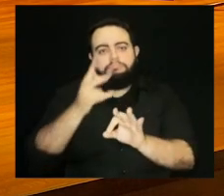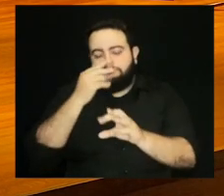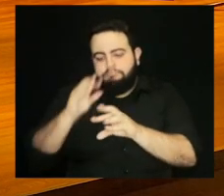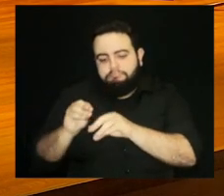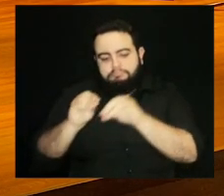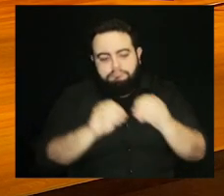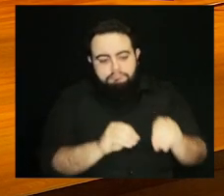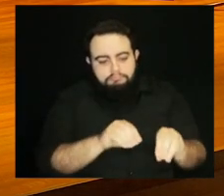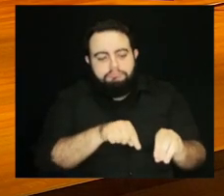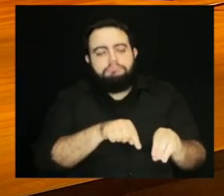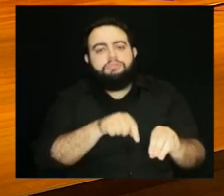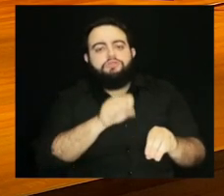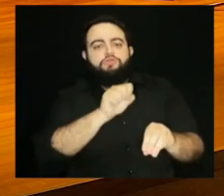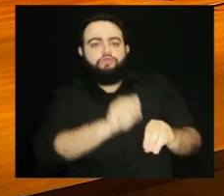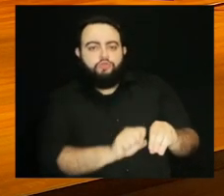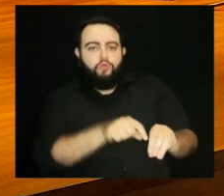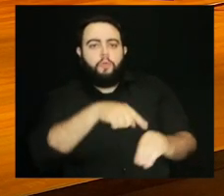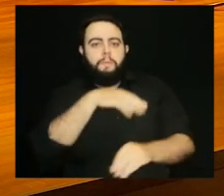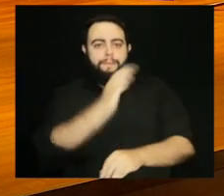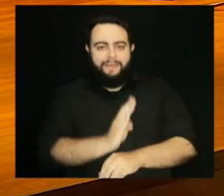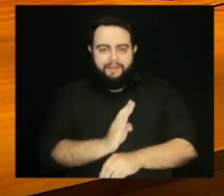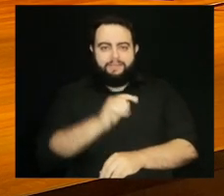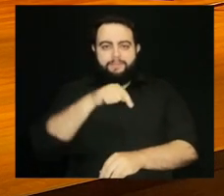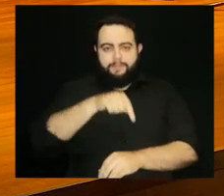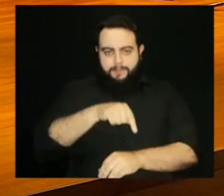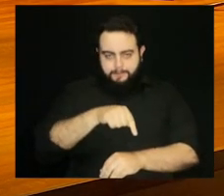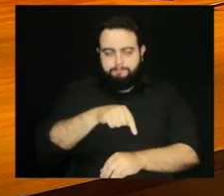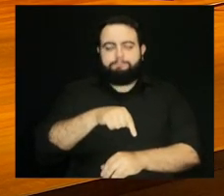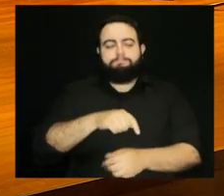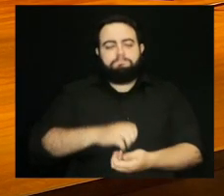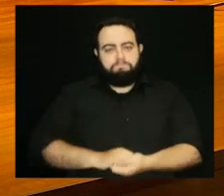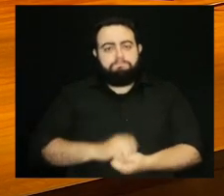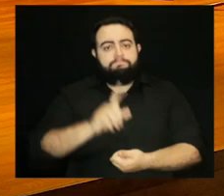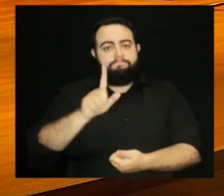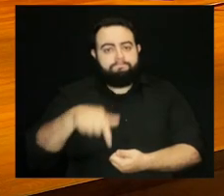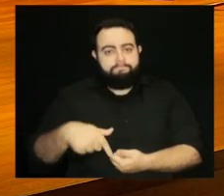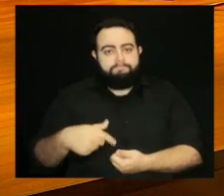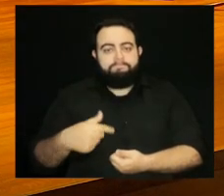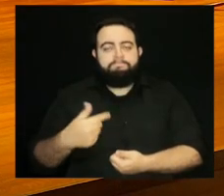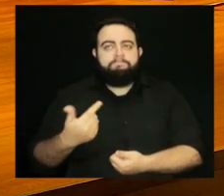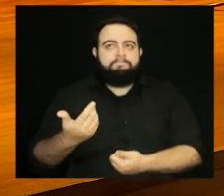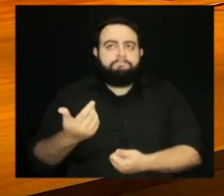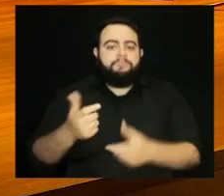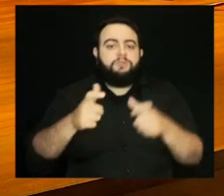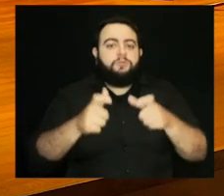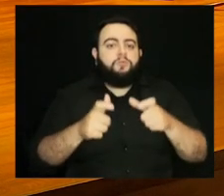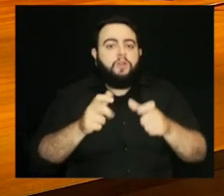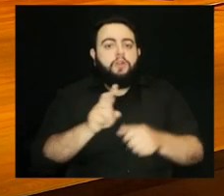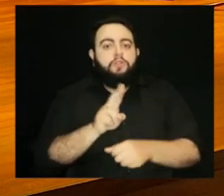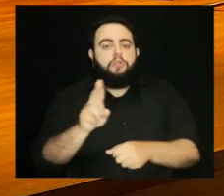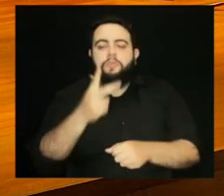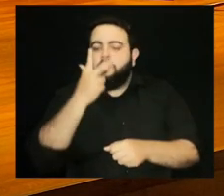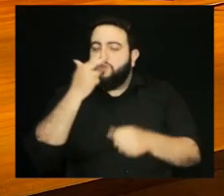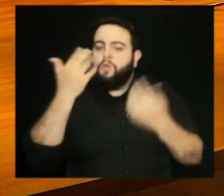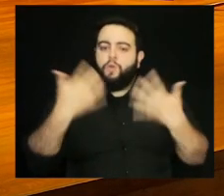anos pro sul do Brasil. Eles vinham basicamente para um lugar de nome encantador, que era a Ilha